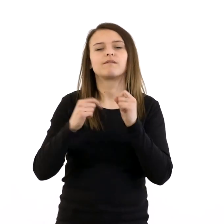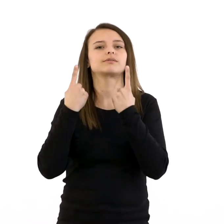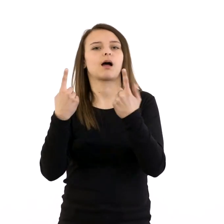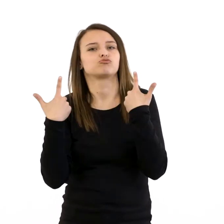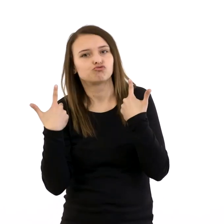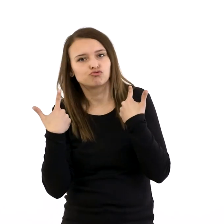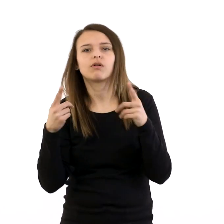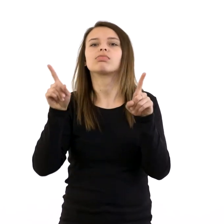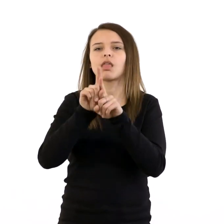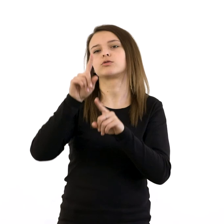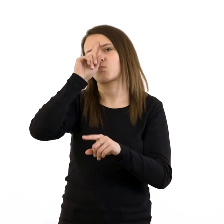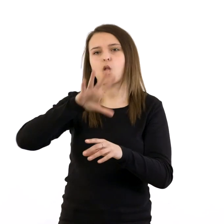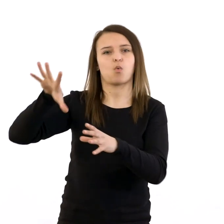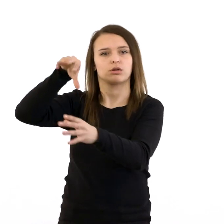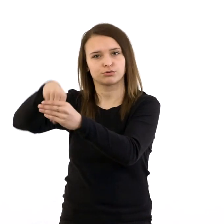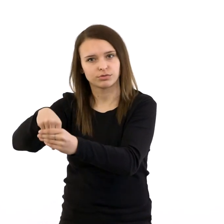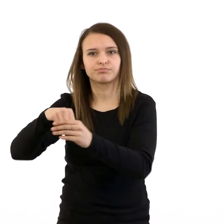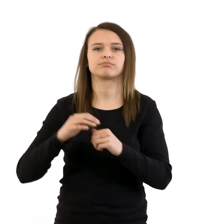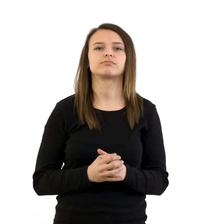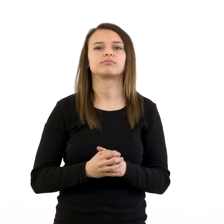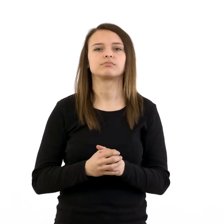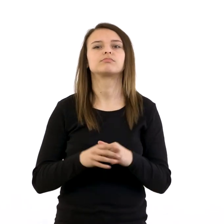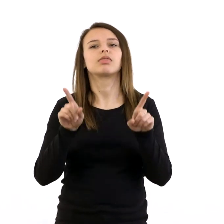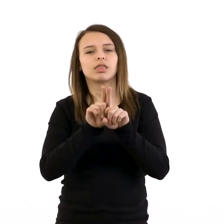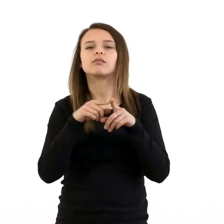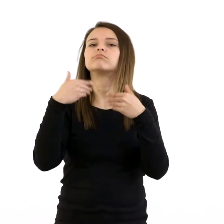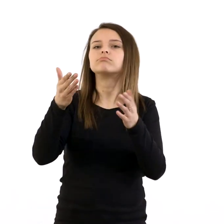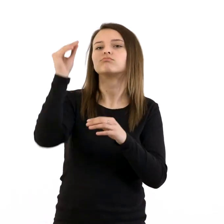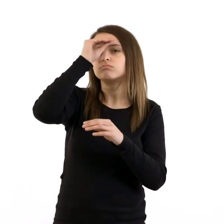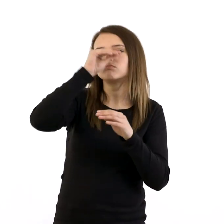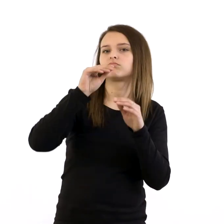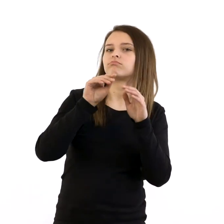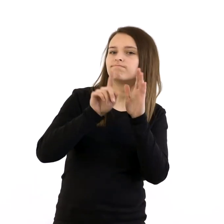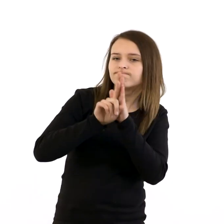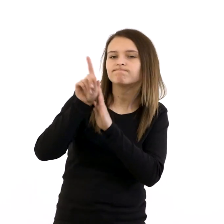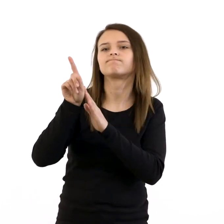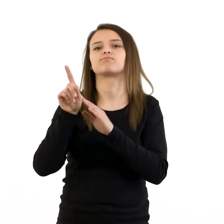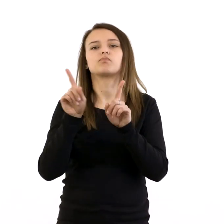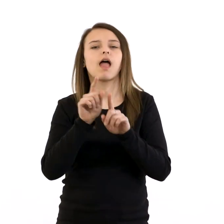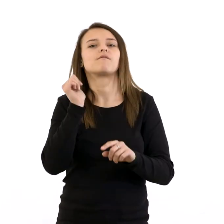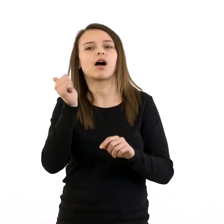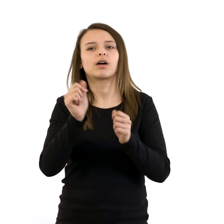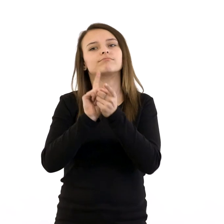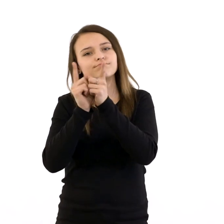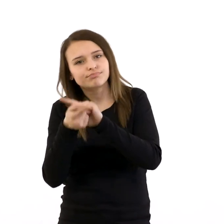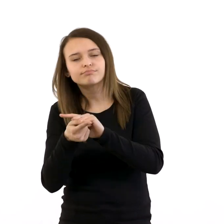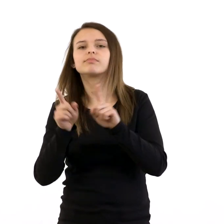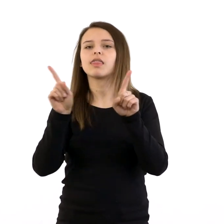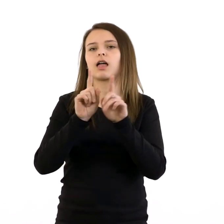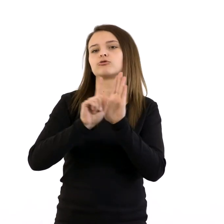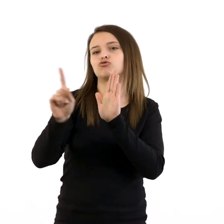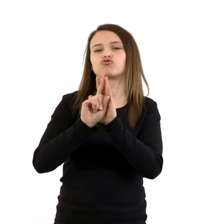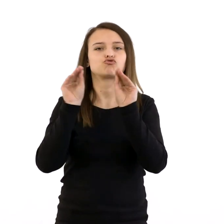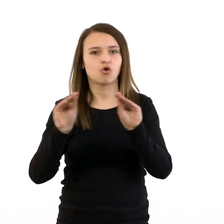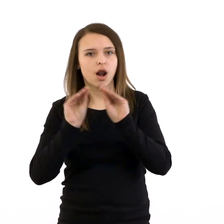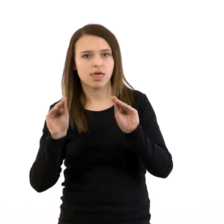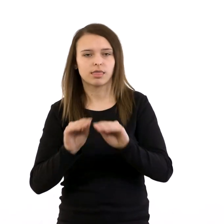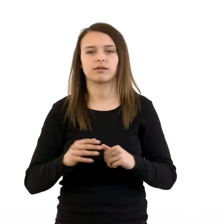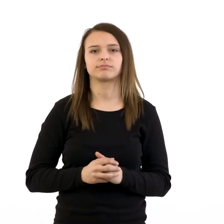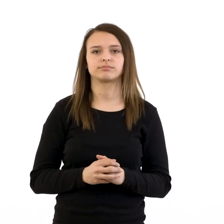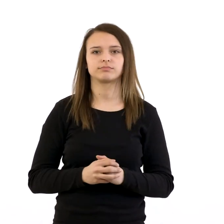w samodzielnym życiu i uczestnictwie w życiu społecznym w lokalnym środowisku, a także na dokształcanie, przekwalifikowanie i szkolenia.